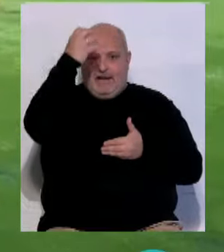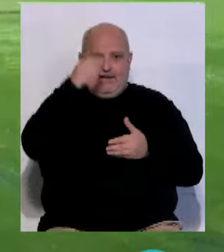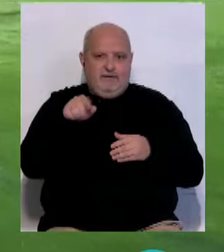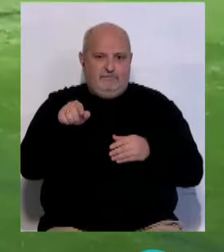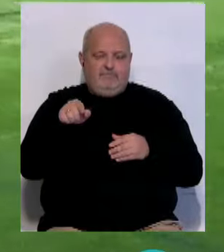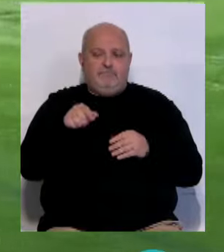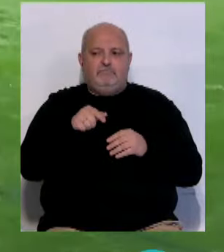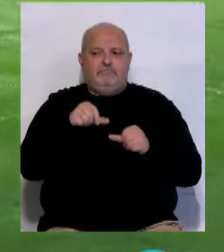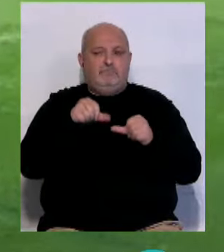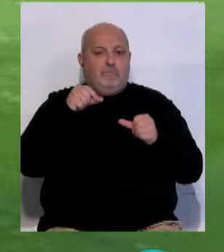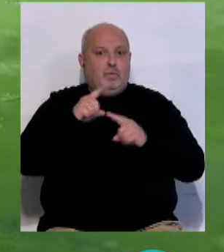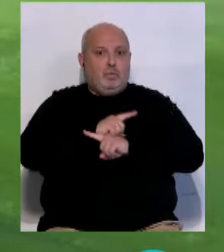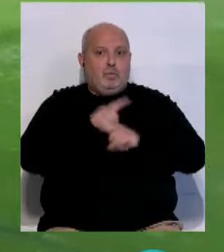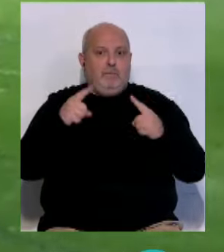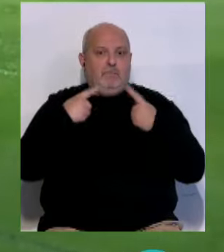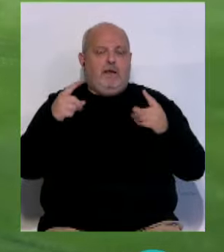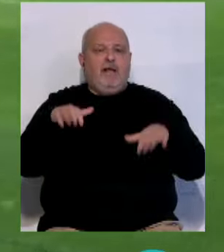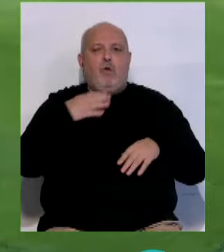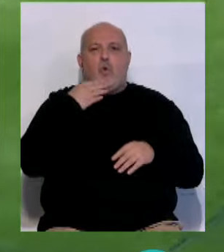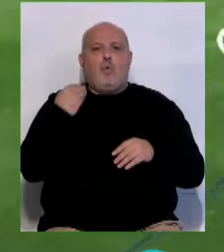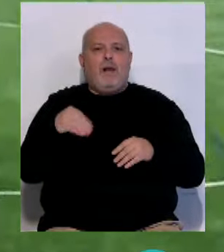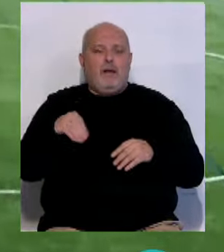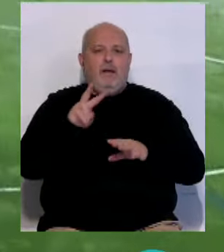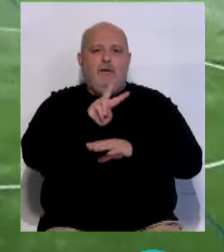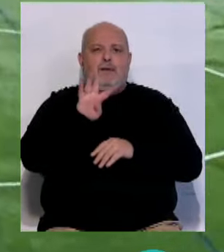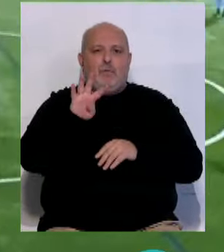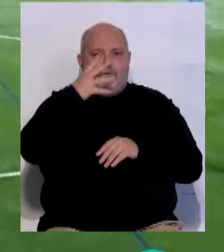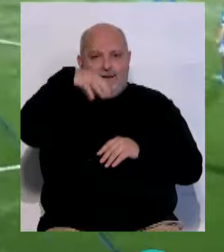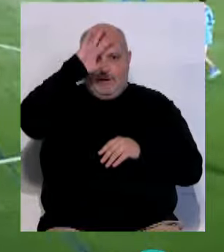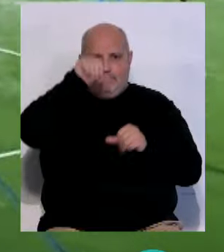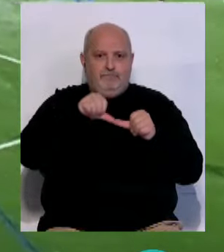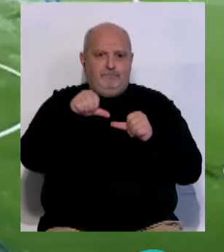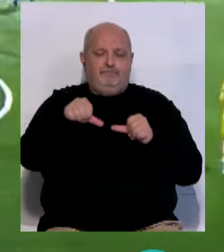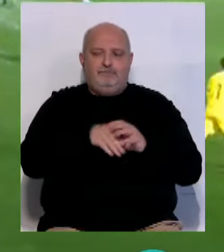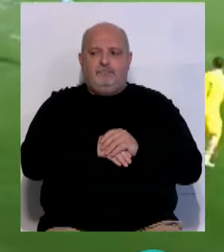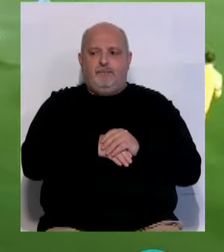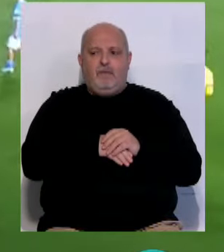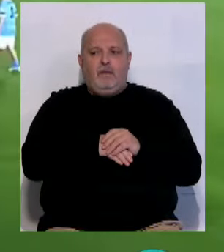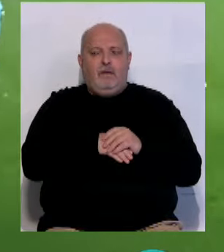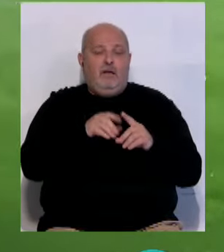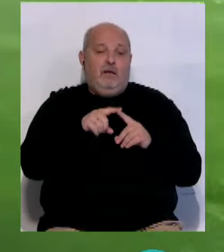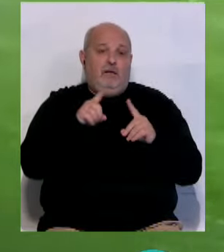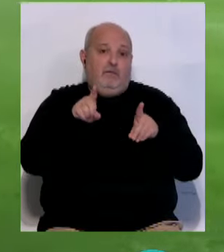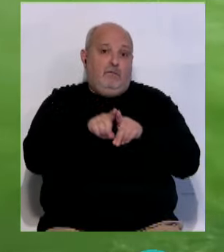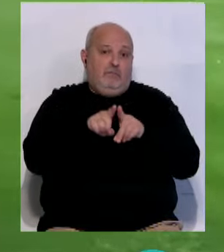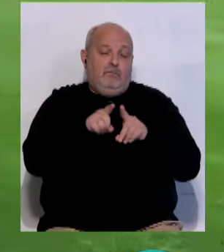cita histórica que se va el próximo 24 de enero importantísimo no decara a a esa cantera que que